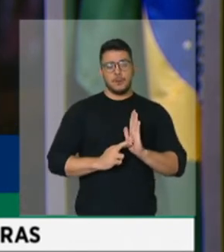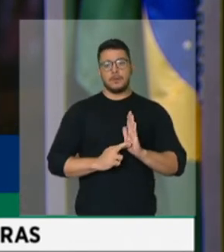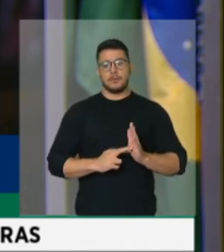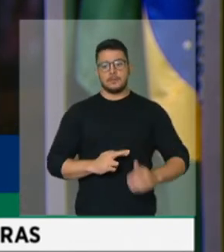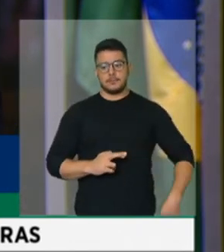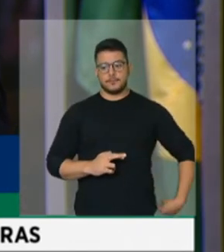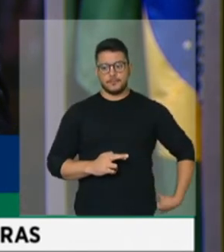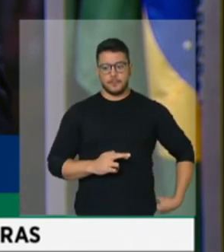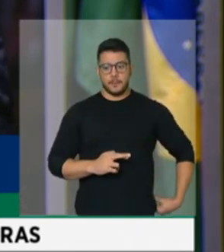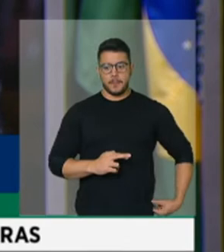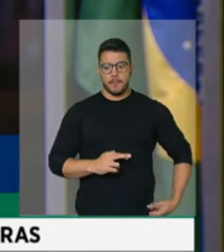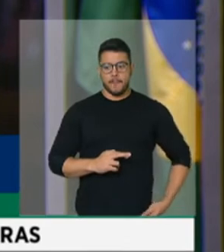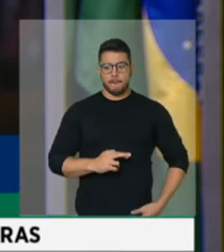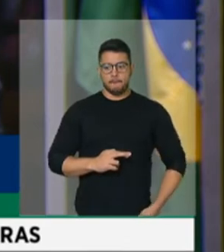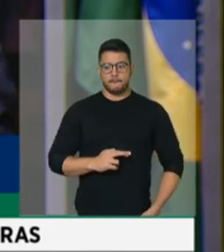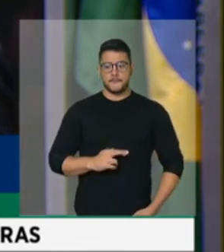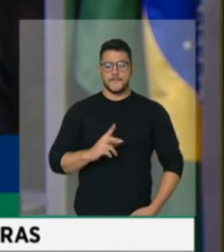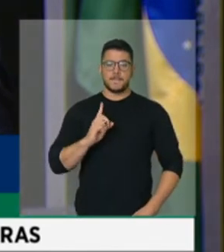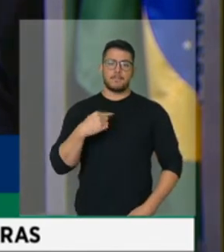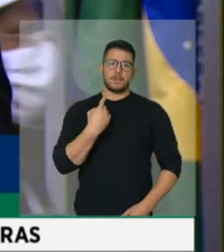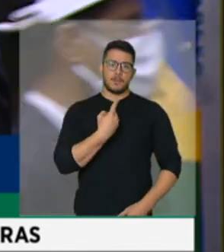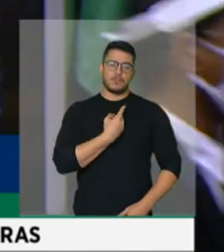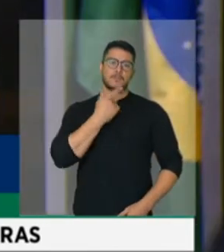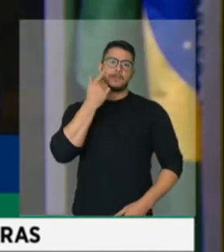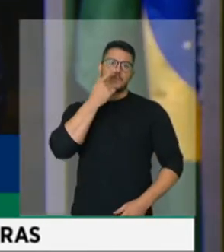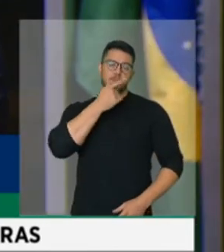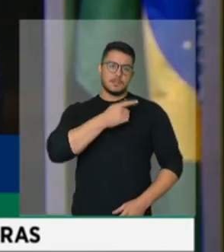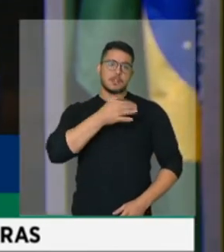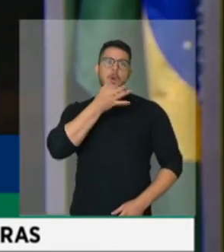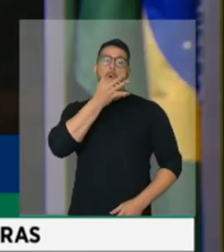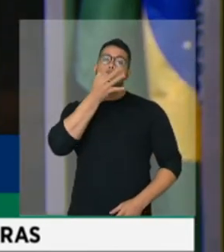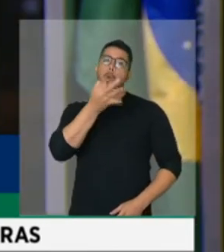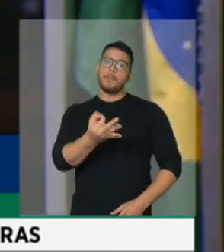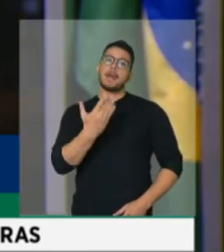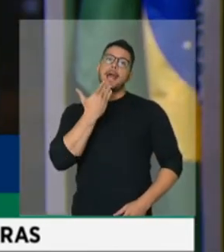APRESENTADO NÓS TEMOS UMA SÉRIE DE CRÍTICAS E POR ISSO MESMO ESTAMOS AGUARDANDO QUE